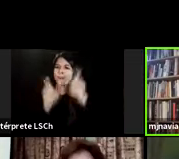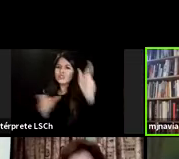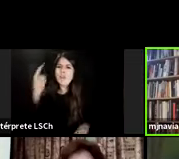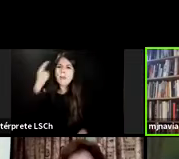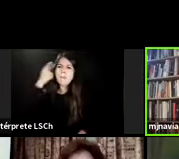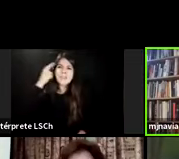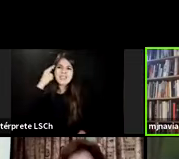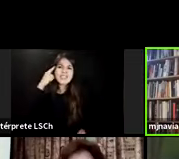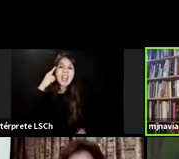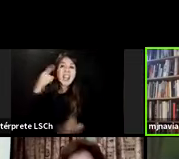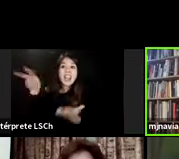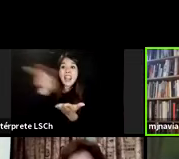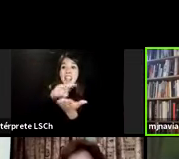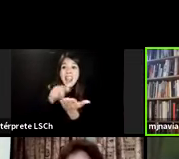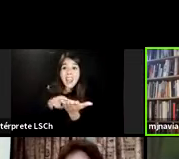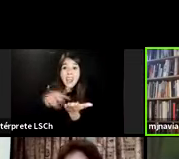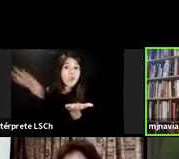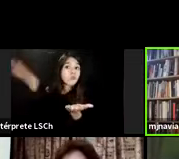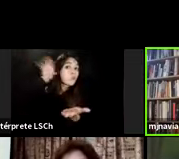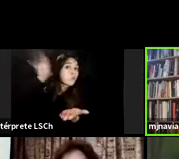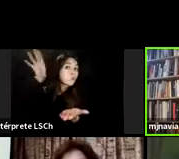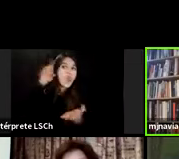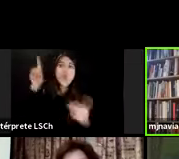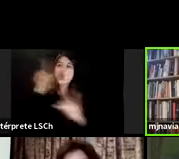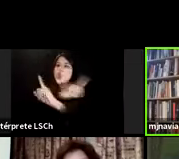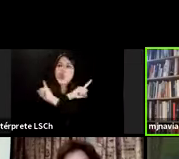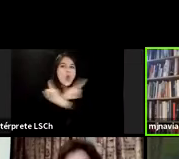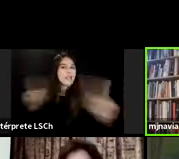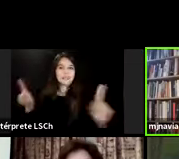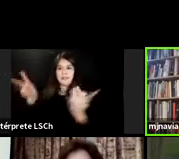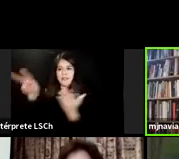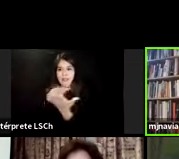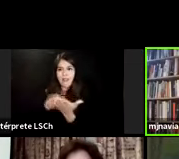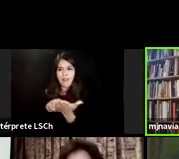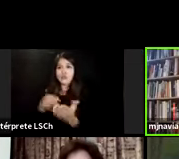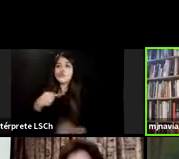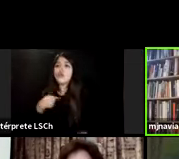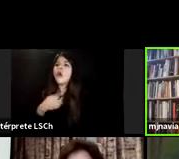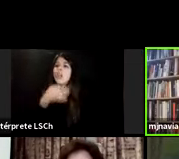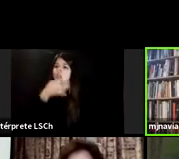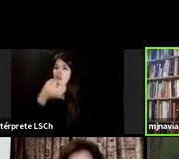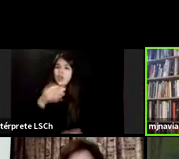no es leer. O yo he escuchado también a profesores, a veces de colegio, diciéndome